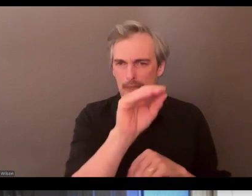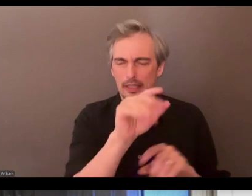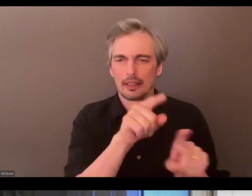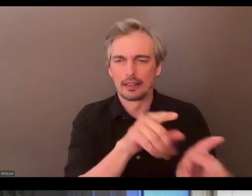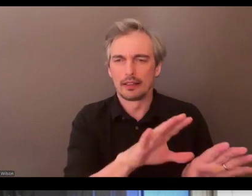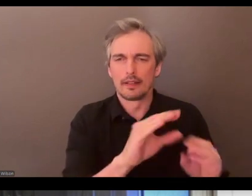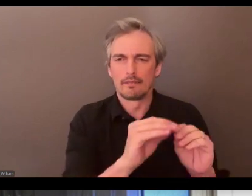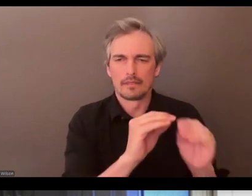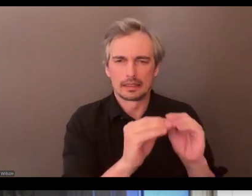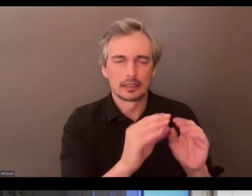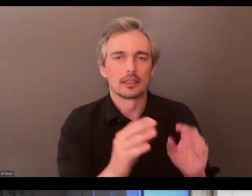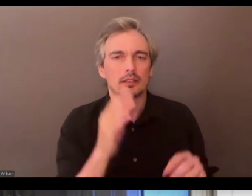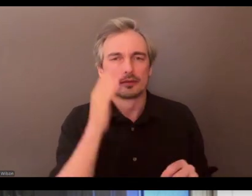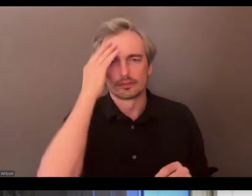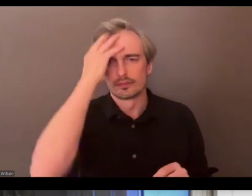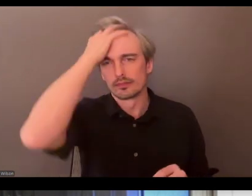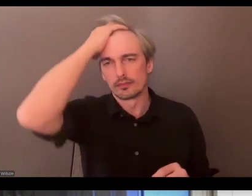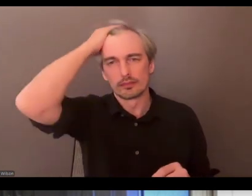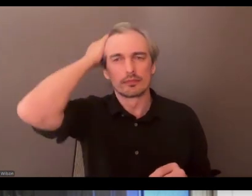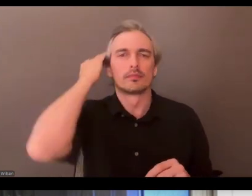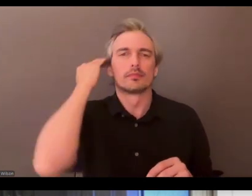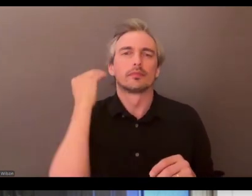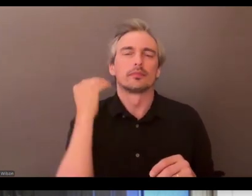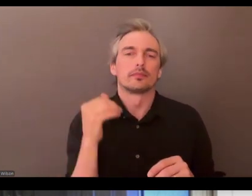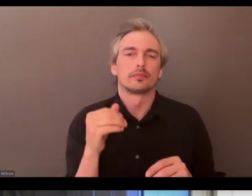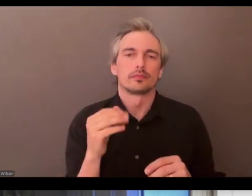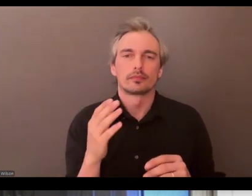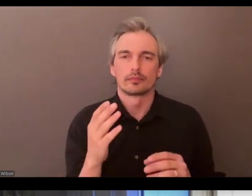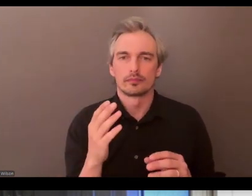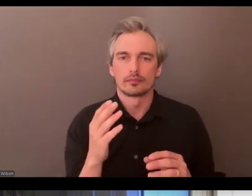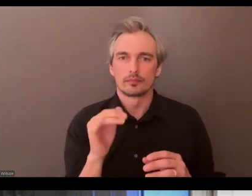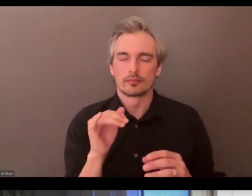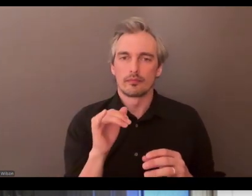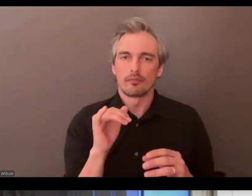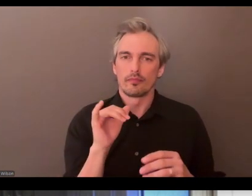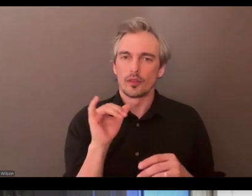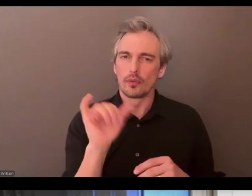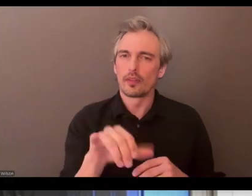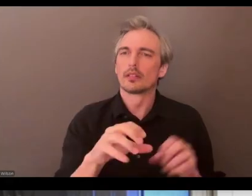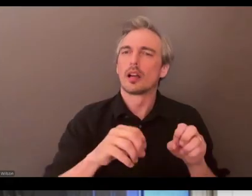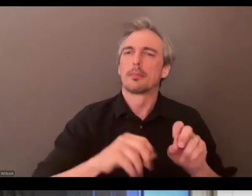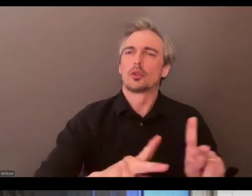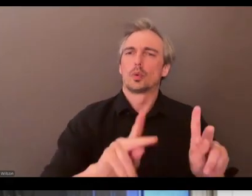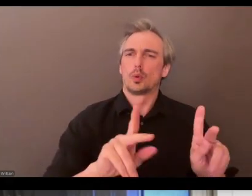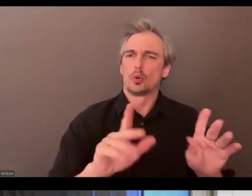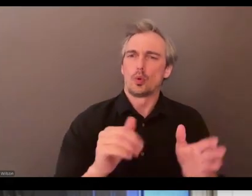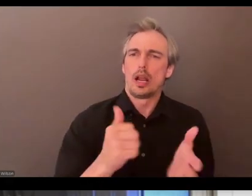これは、組織内で誰かに親切にする良い機会で あるだけでなく、教育の良い機会でもあります。